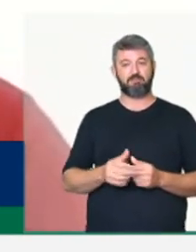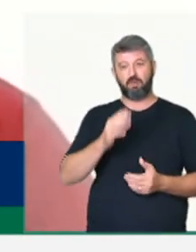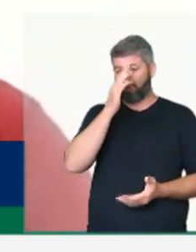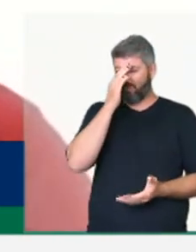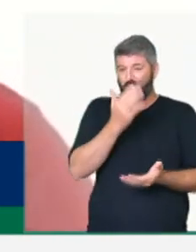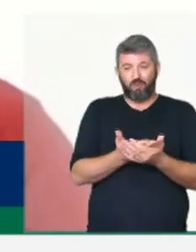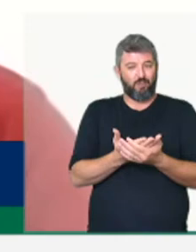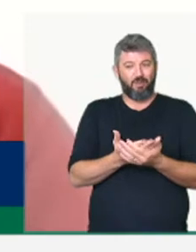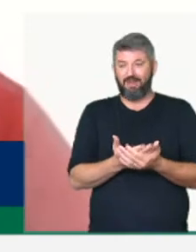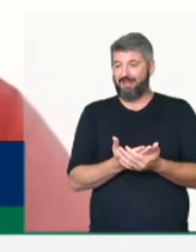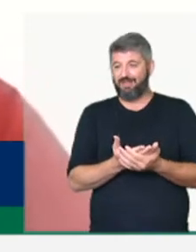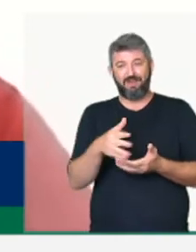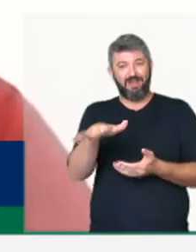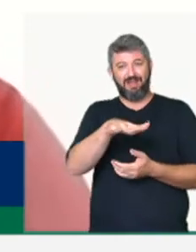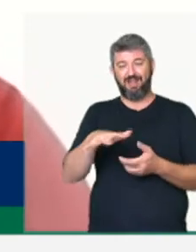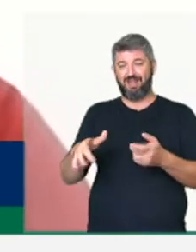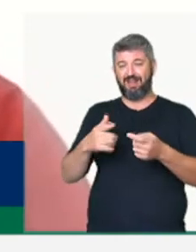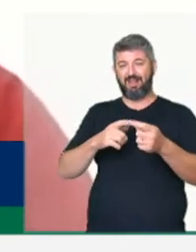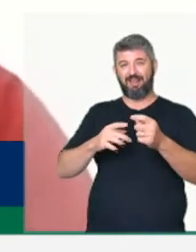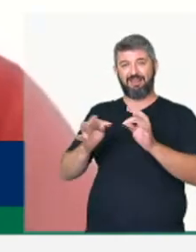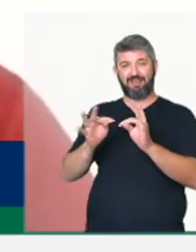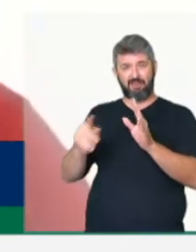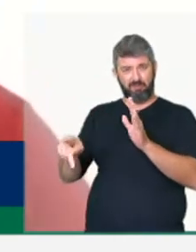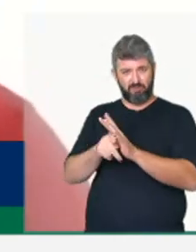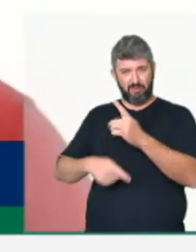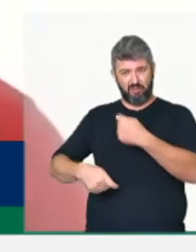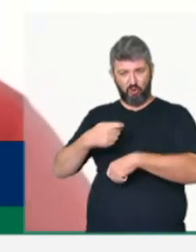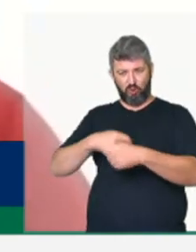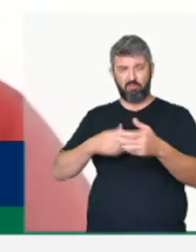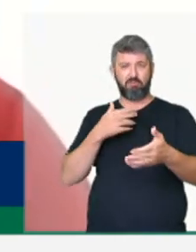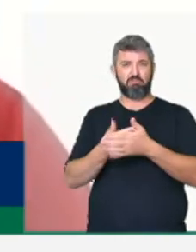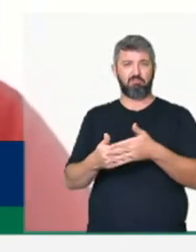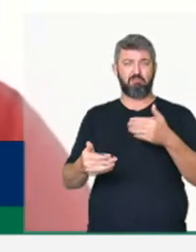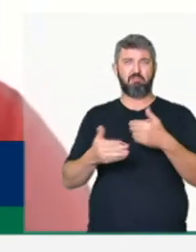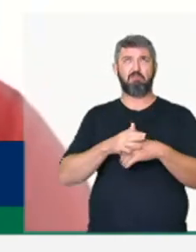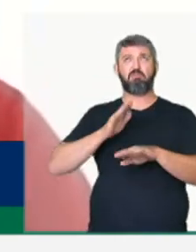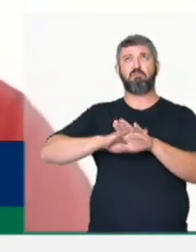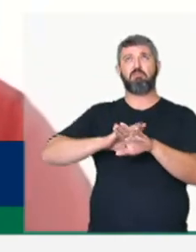TÃO CRASSO QUE SERIA MINIMIZAR PARA... PARA 5 E